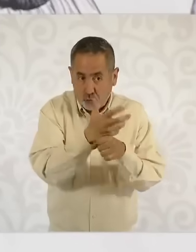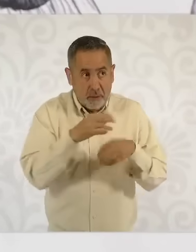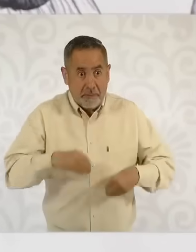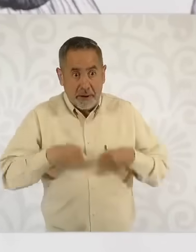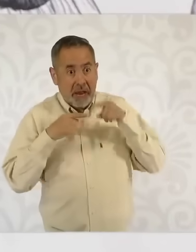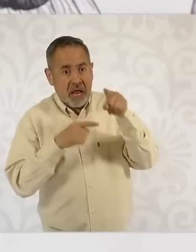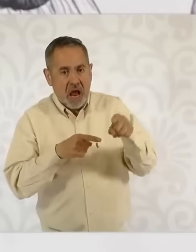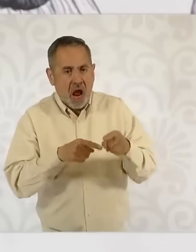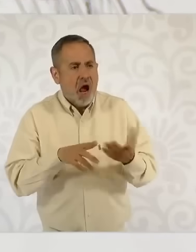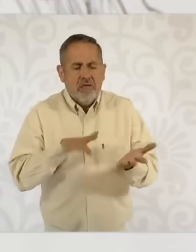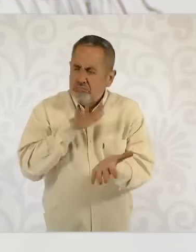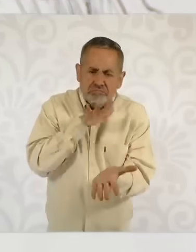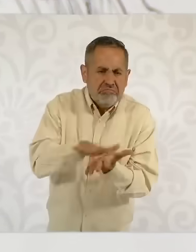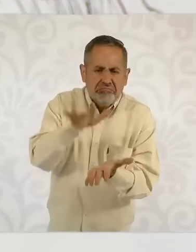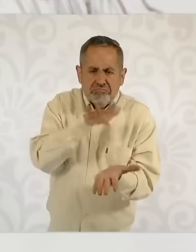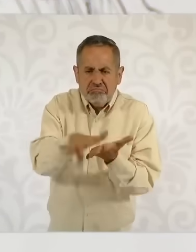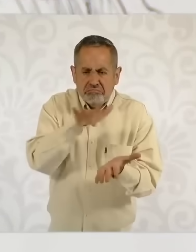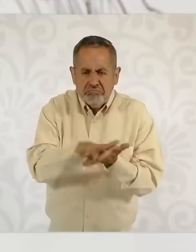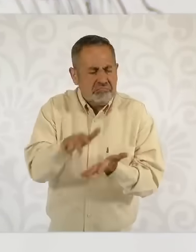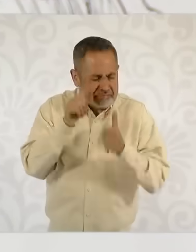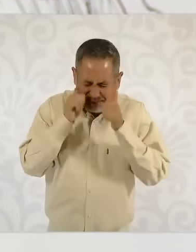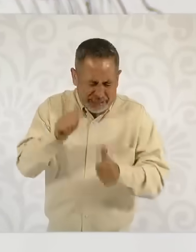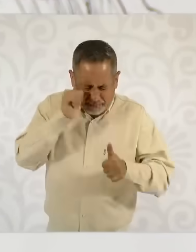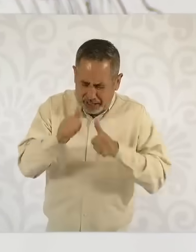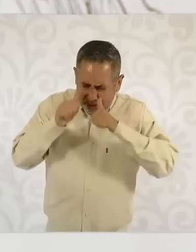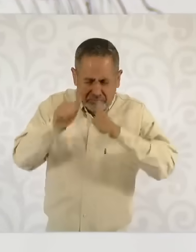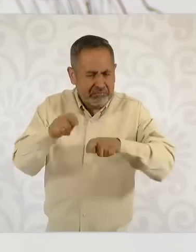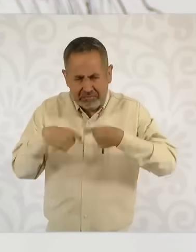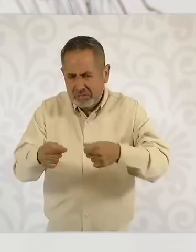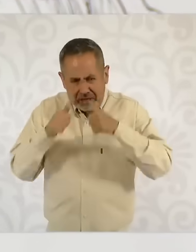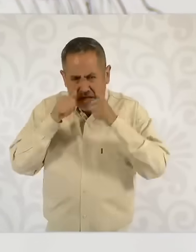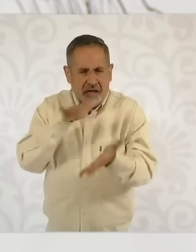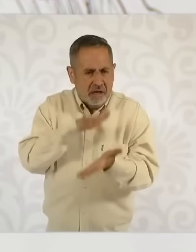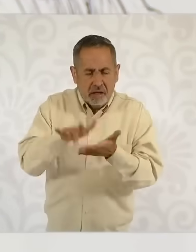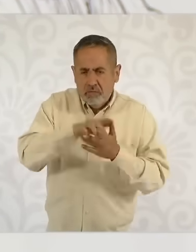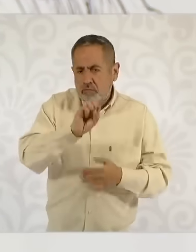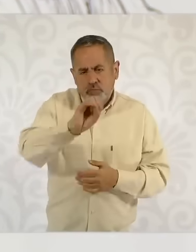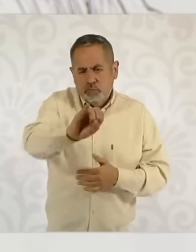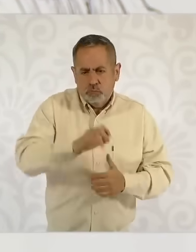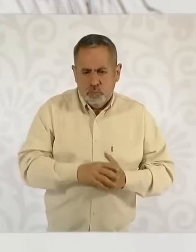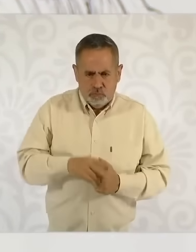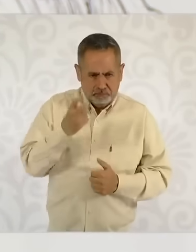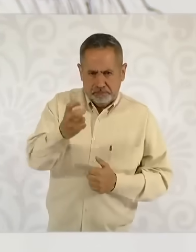es el apoyo a los mexicanos en el exterior A eso es a lo que llamamos